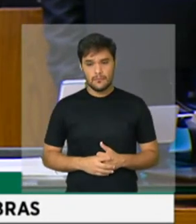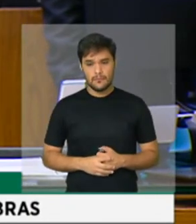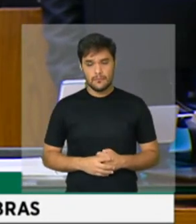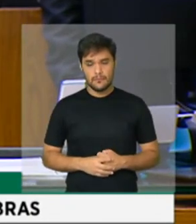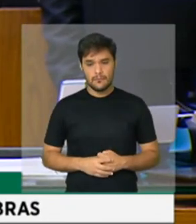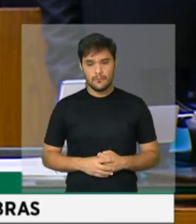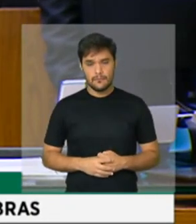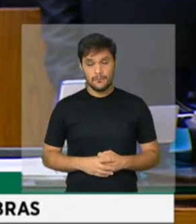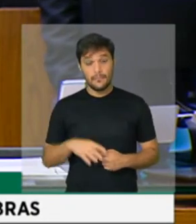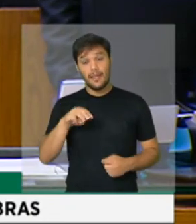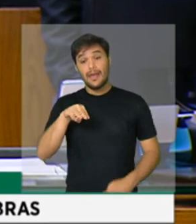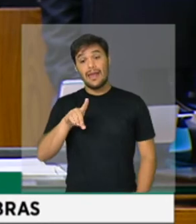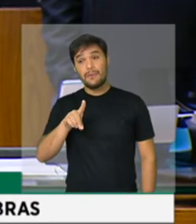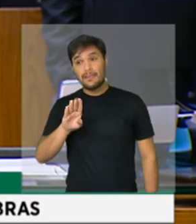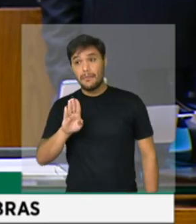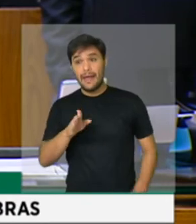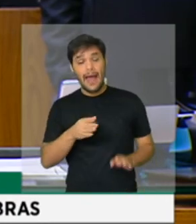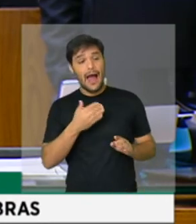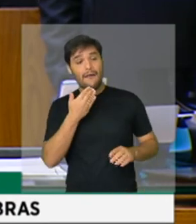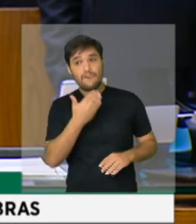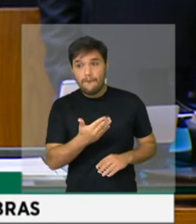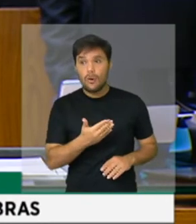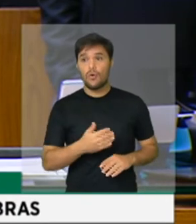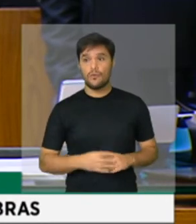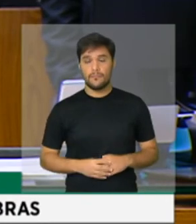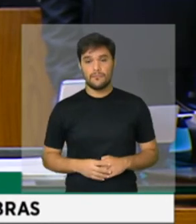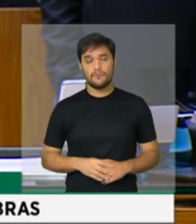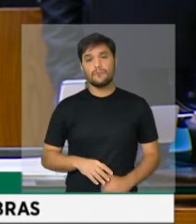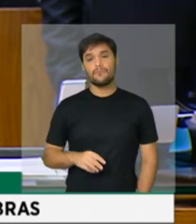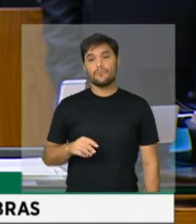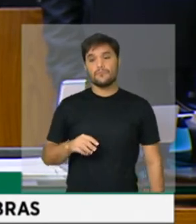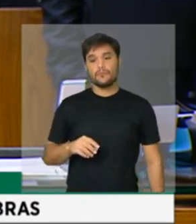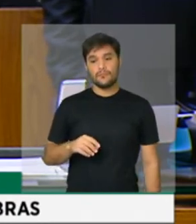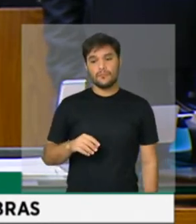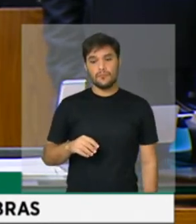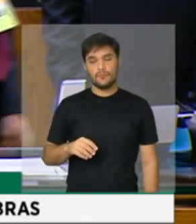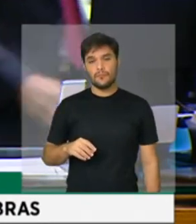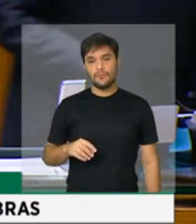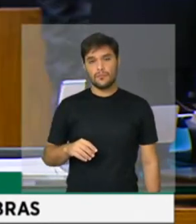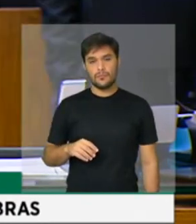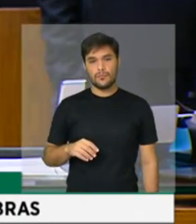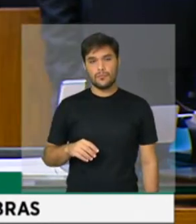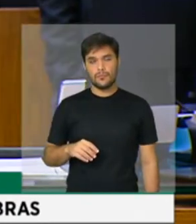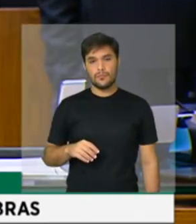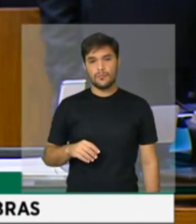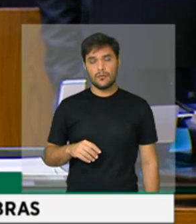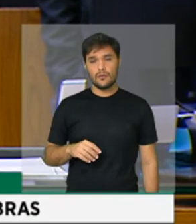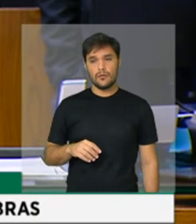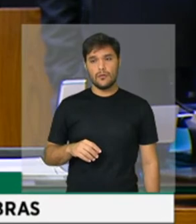[DEPUTADO]: SR. PRESIDENTE... [DEP. JOÊNIA WAPICHANA]: A REDE OBSTRUÇÃ O, SR. PRESIDENTE. -- [PRESIDENTE]: REDE